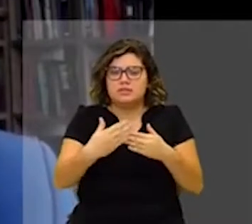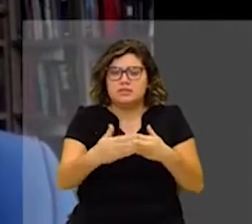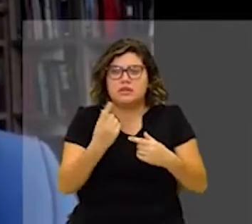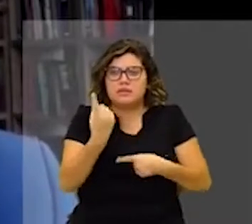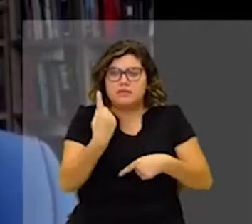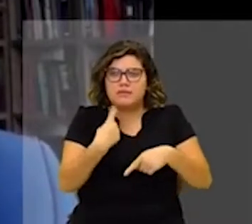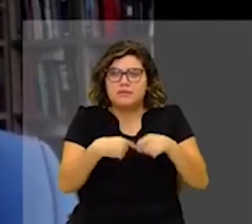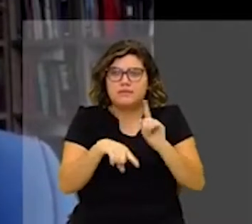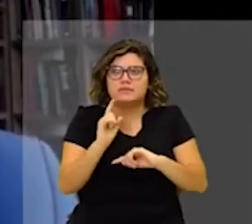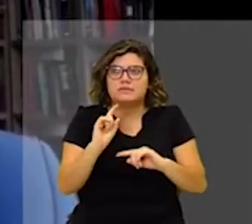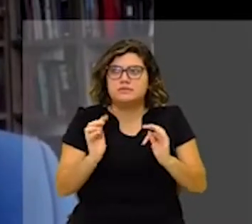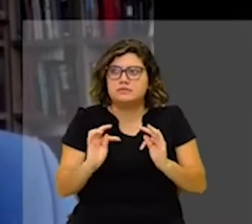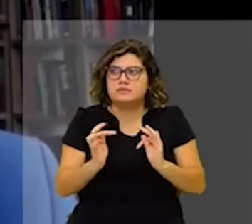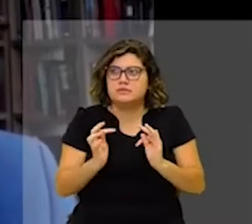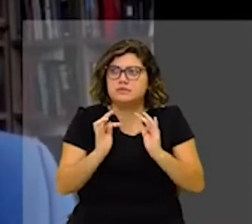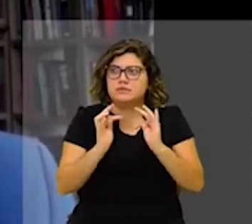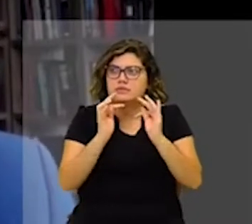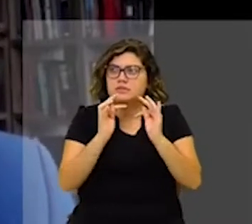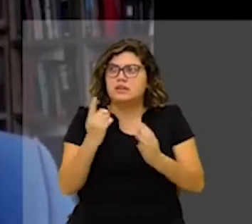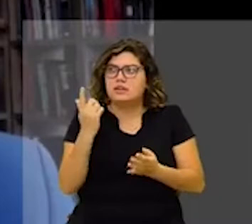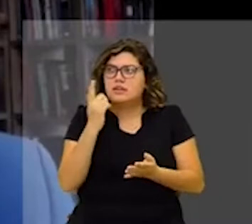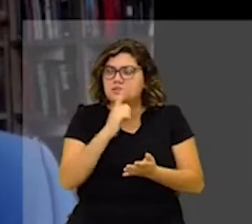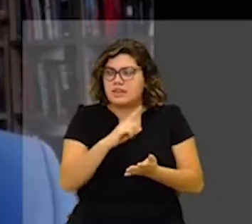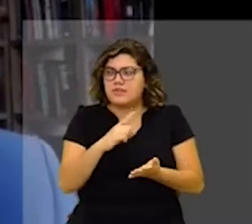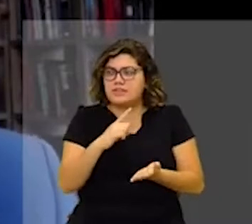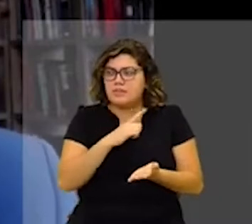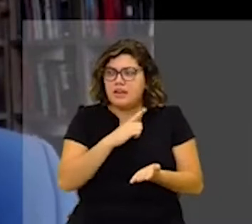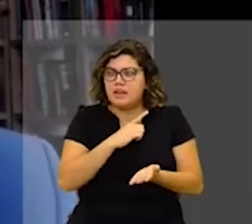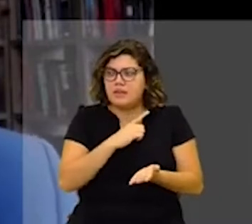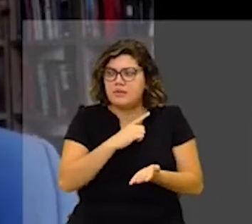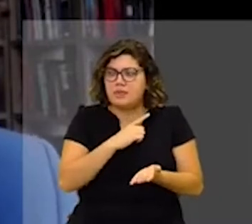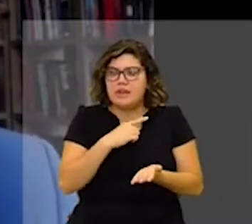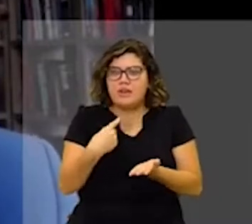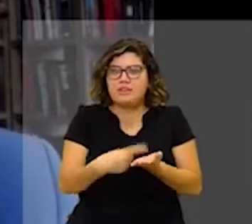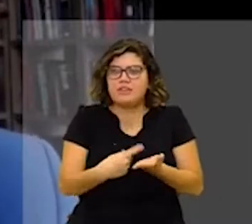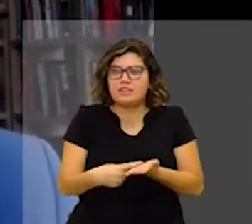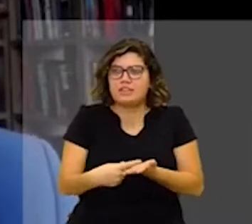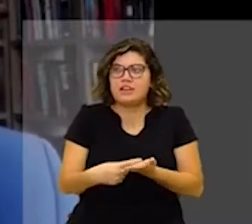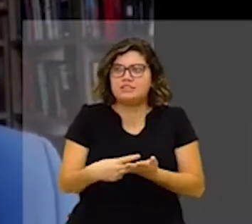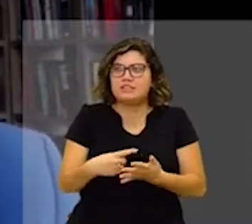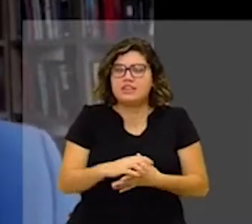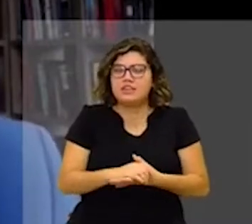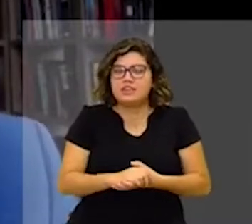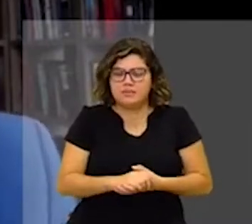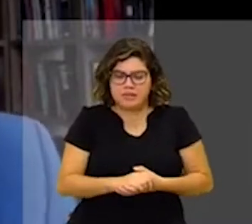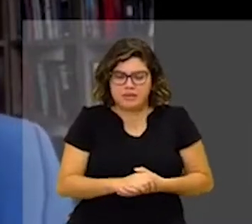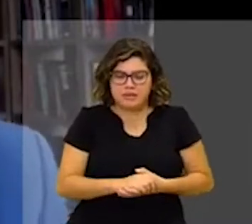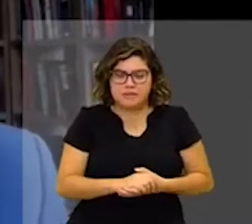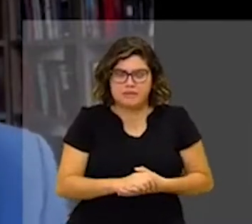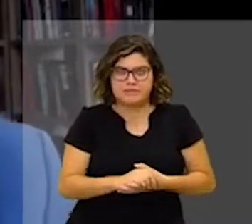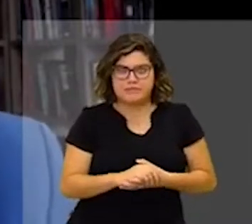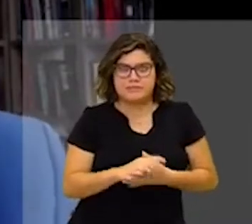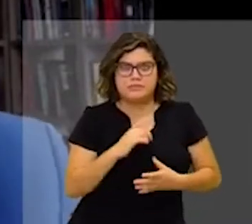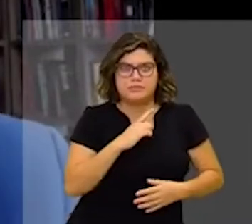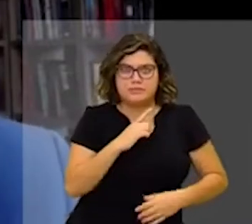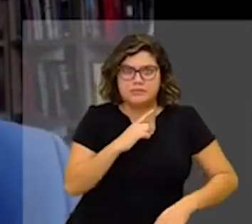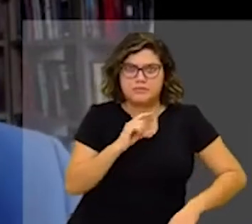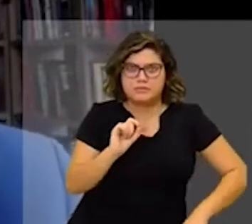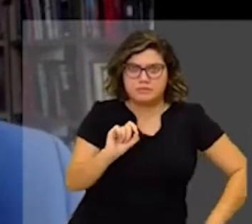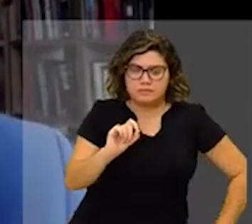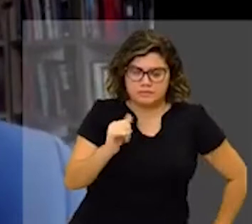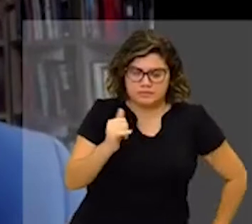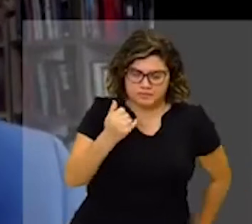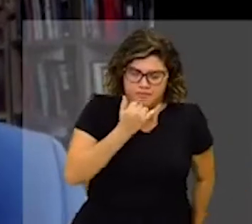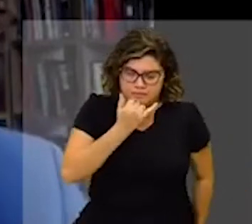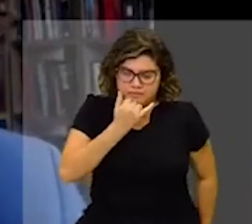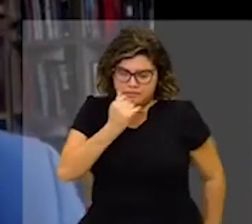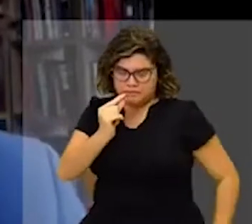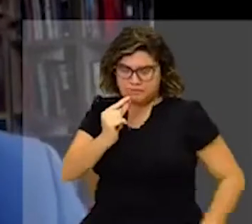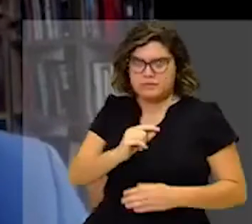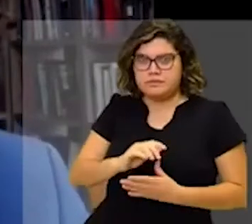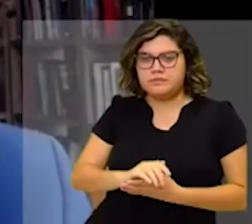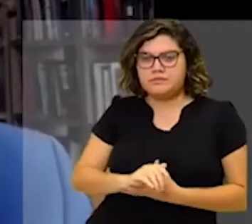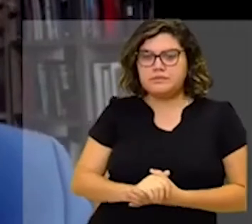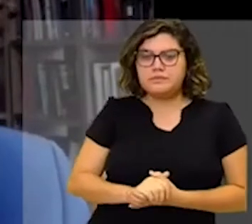da revolução cibernética desse mundo digital e essas redes formadas pelas candidaturas coletivas